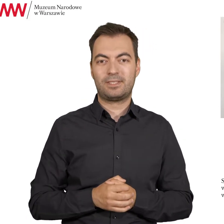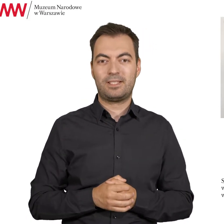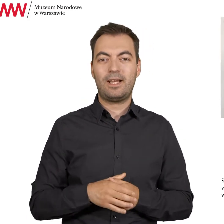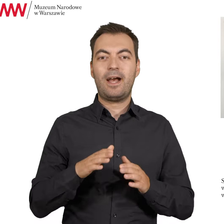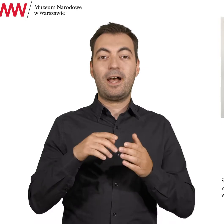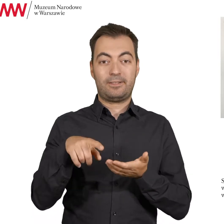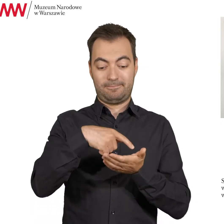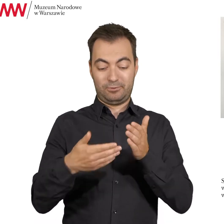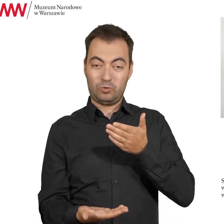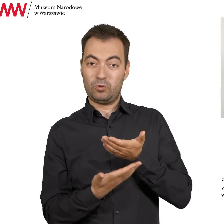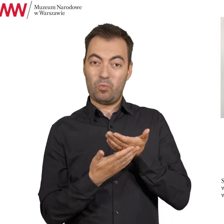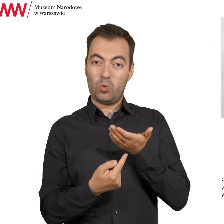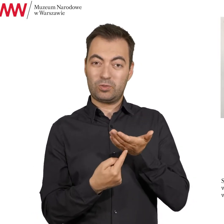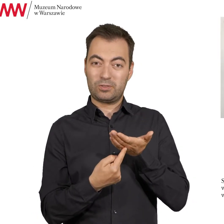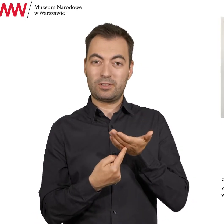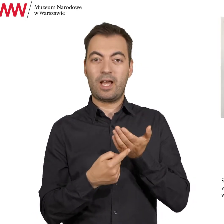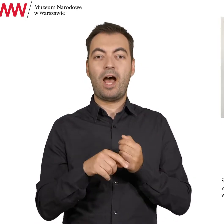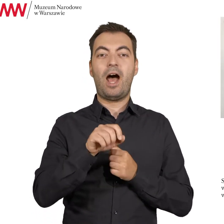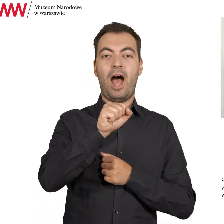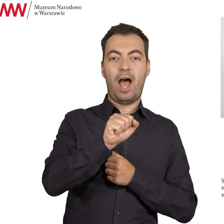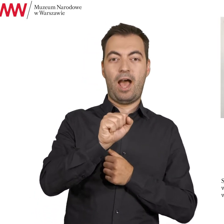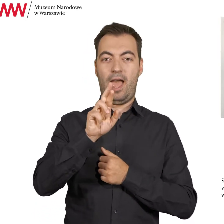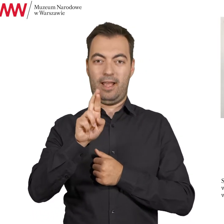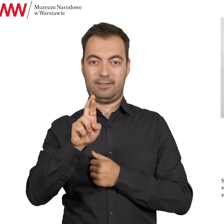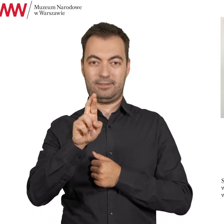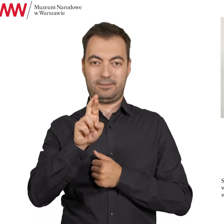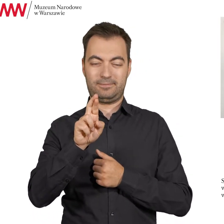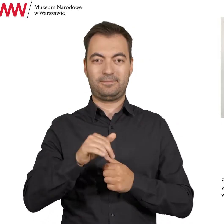są dodane na spodzie malowane monogramy "AR".